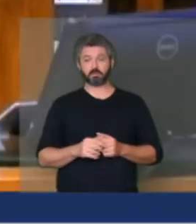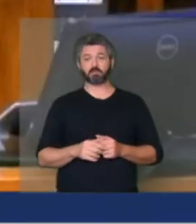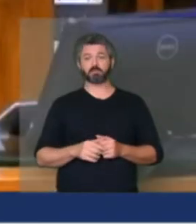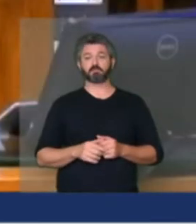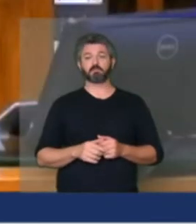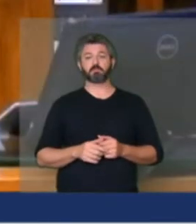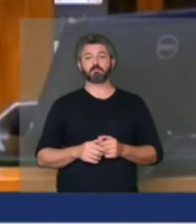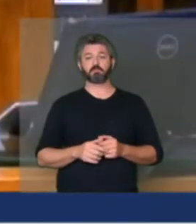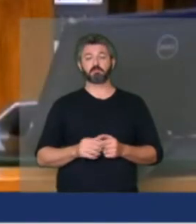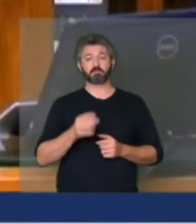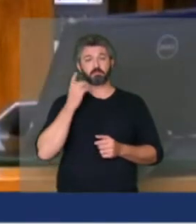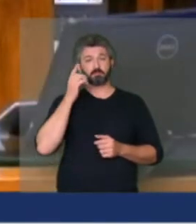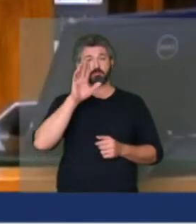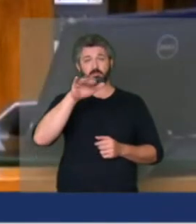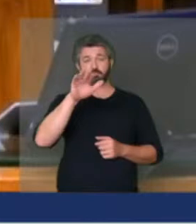FAVOR. -- [DEPUTADO]: O PT VOTA